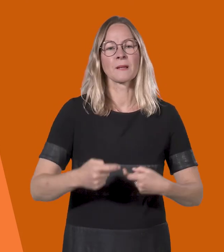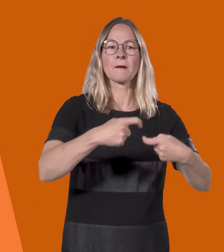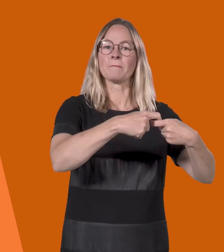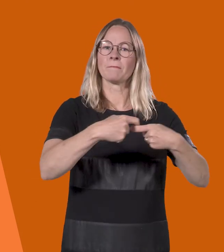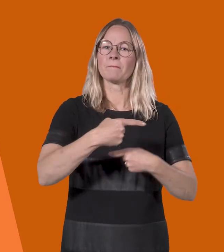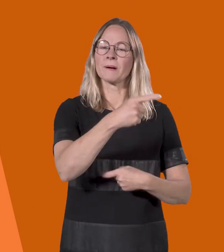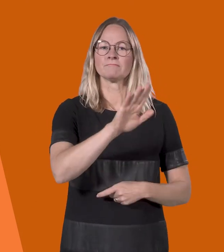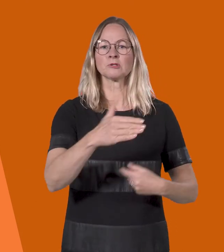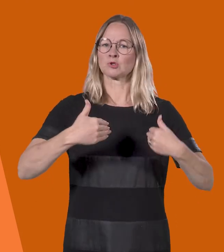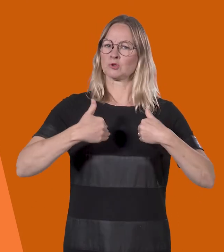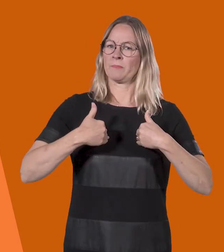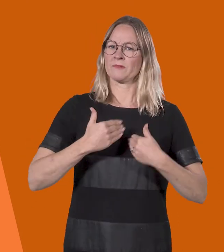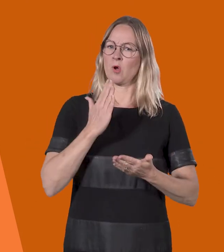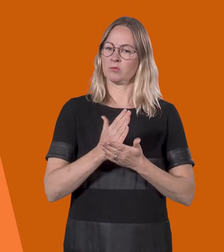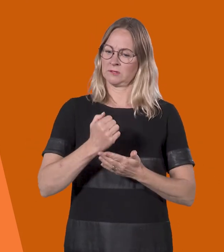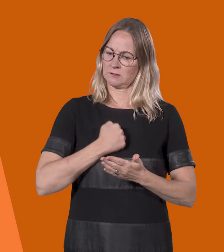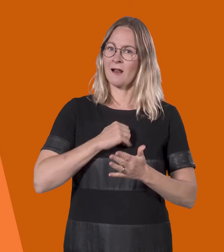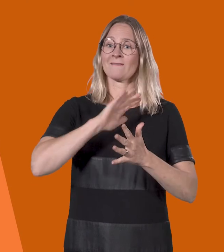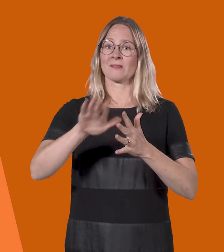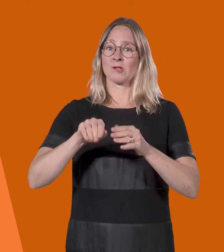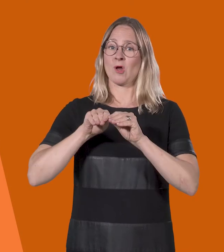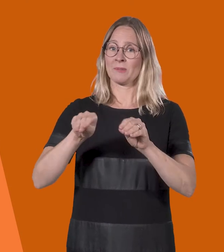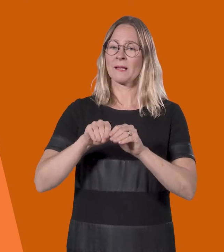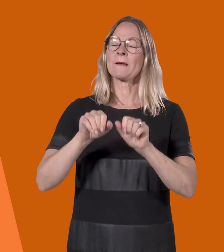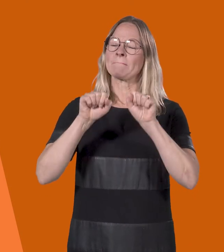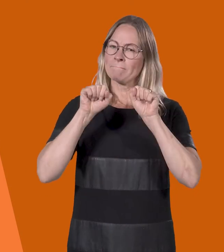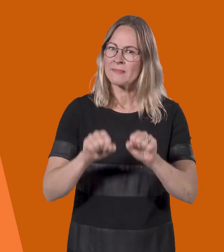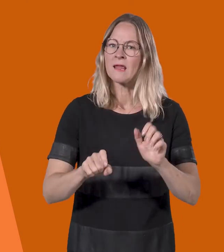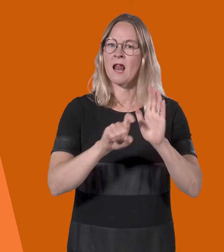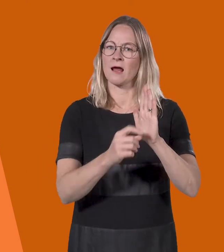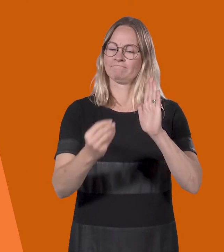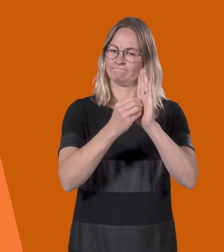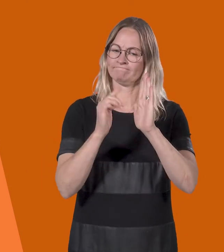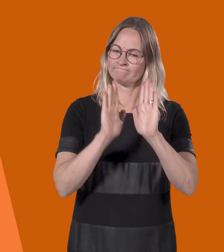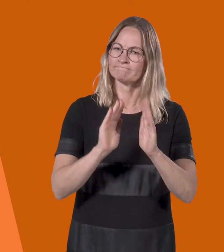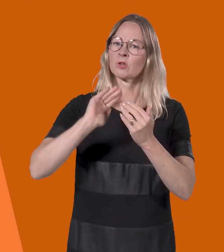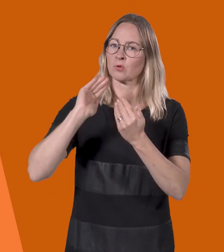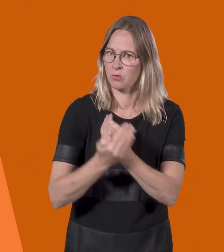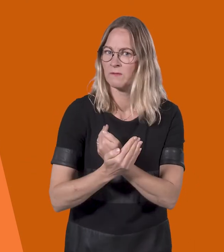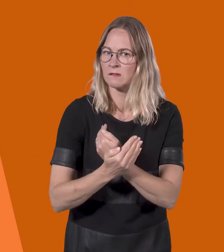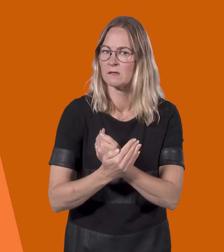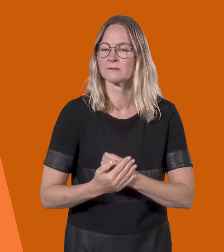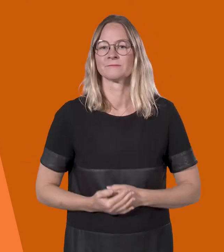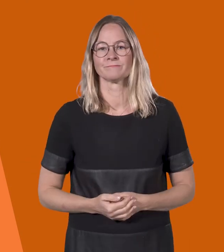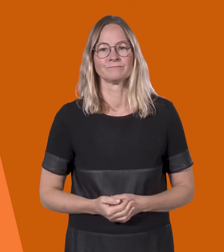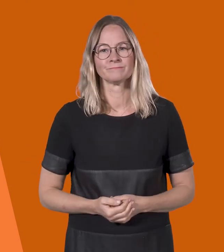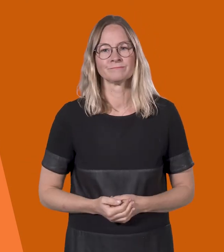Perheiden subjektiivinen oikeus saada viittomakielen opetusta - tulee turvata lainsäädännöllä.